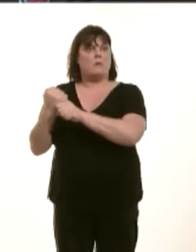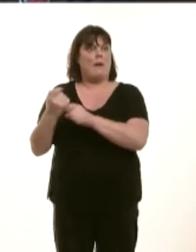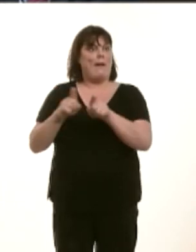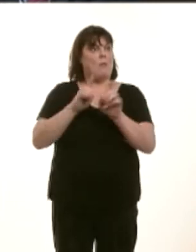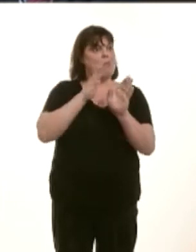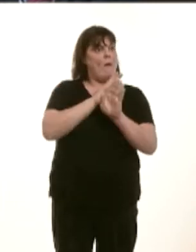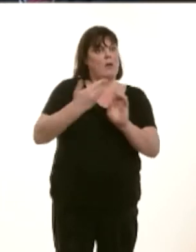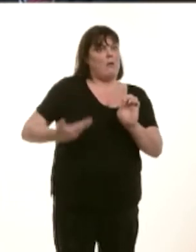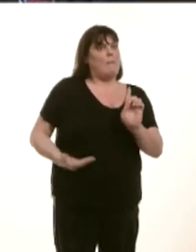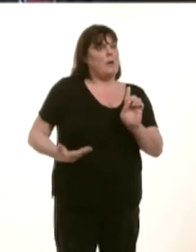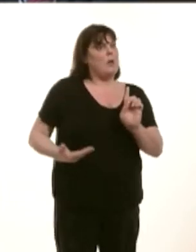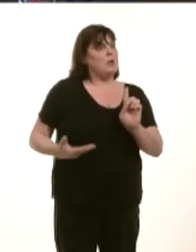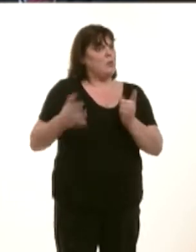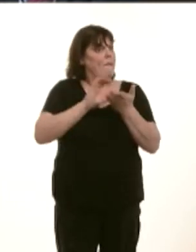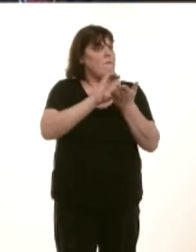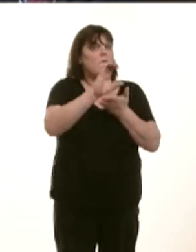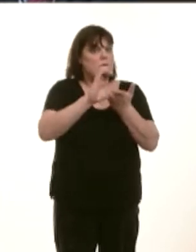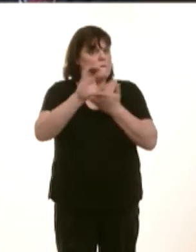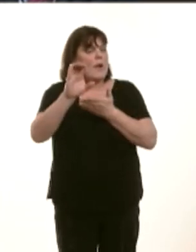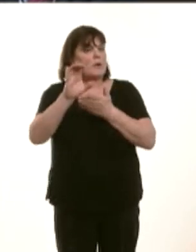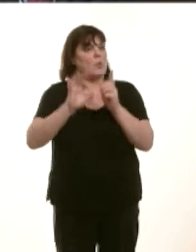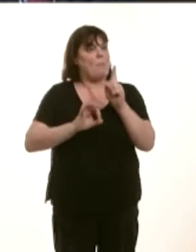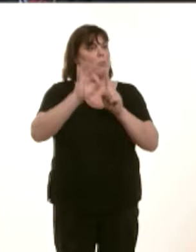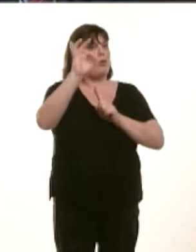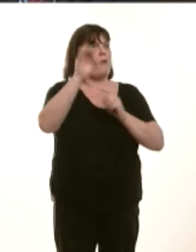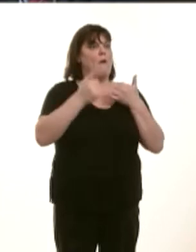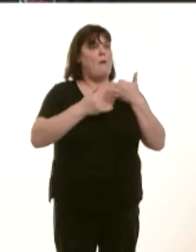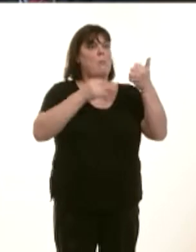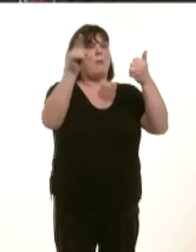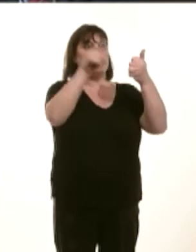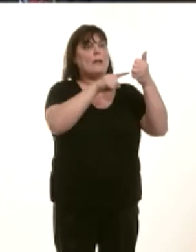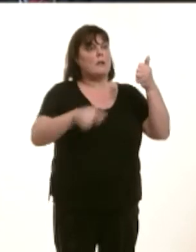ynglyn ‚ signal ffonau symudol; mae hynnyín bwysig. Nawr, un oír pethau, wrth gwrs, maeír